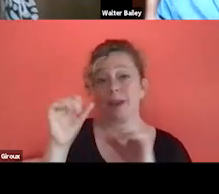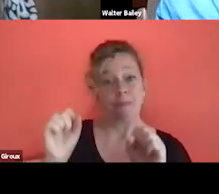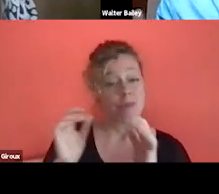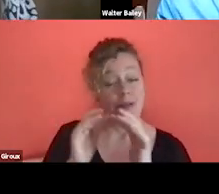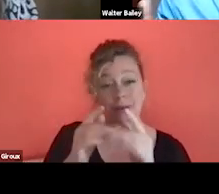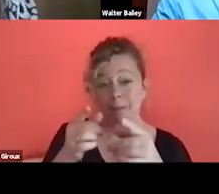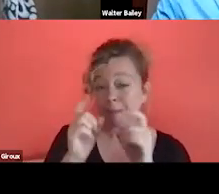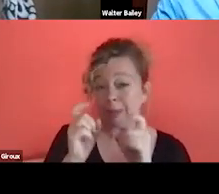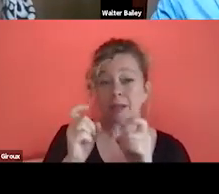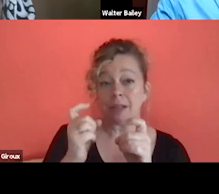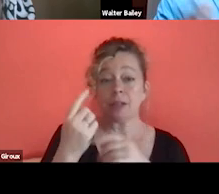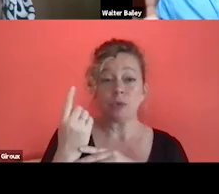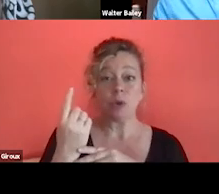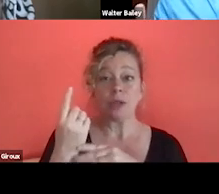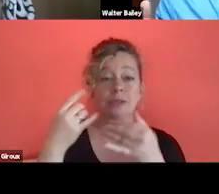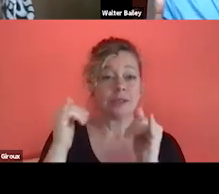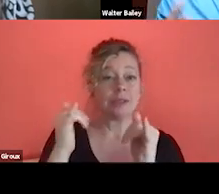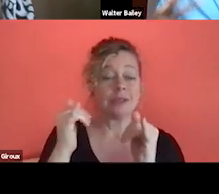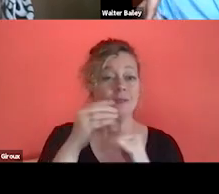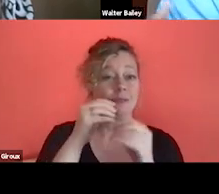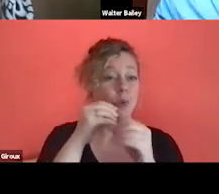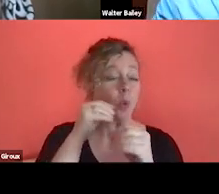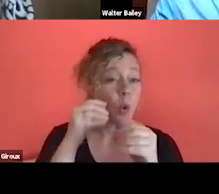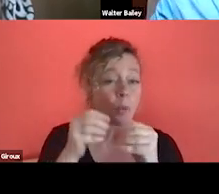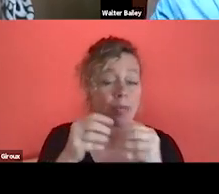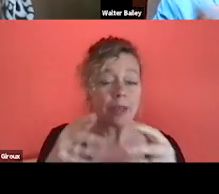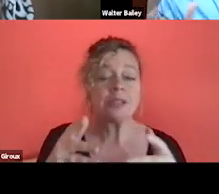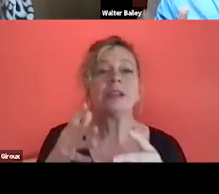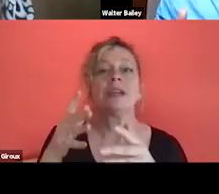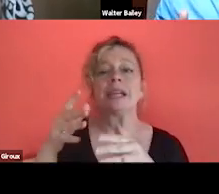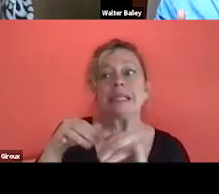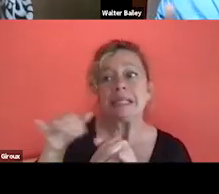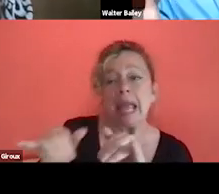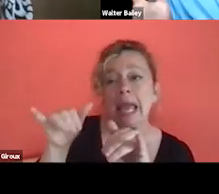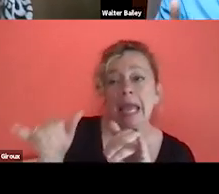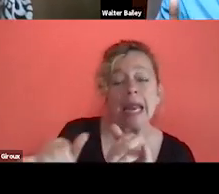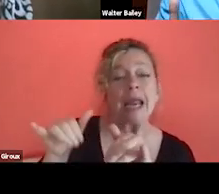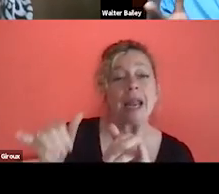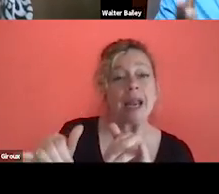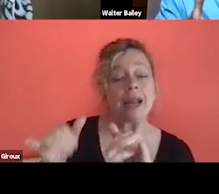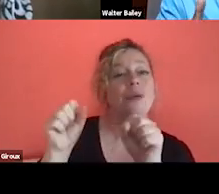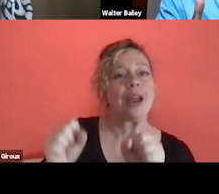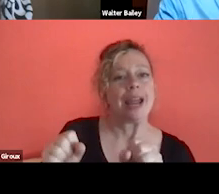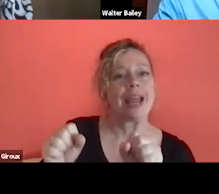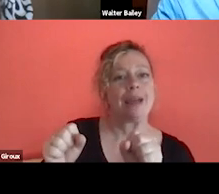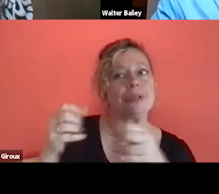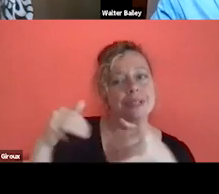los que aún estaban sin hogar y se quedaron, los que se quedaron, pudimos conectarnos con ellos.